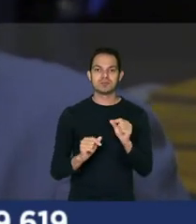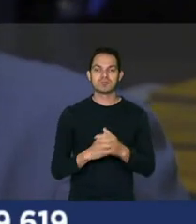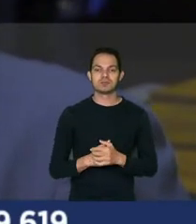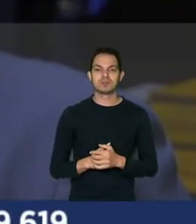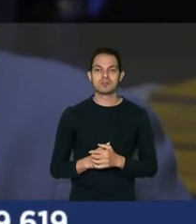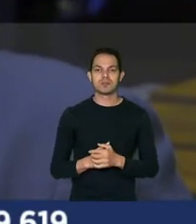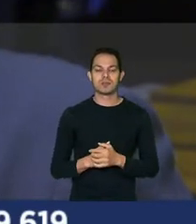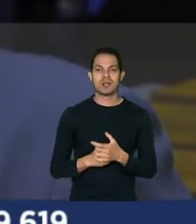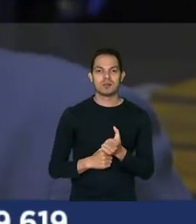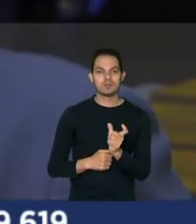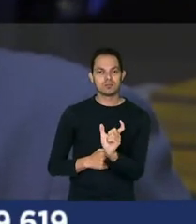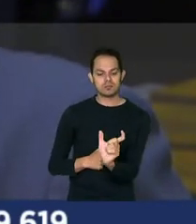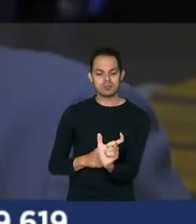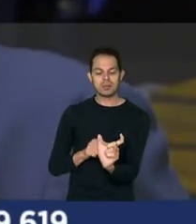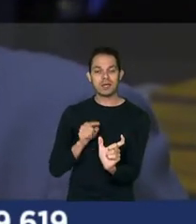BAIXA. ALÉM DO MAIS, NÓS